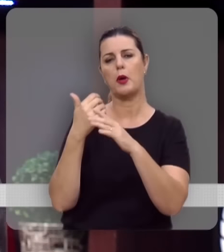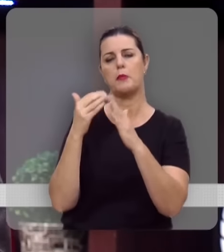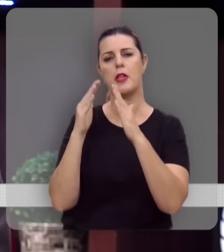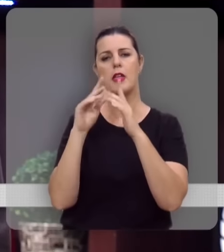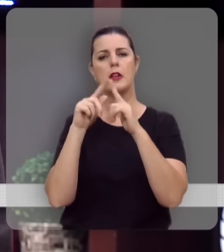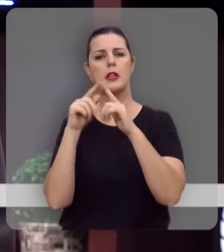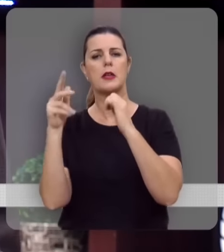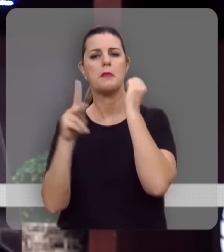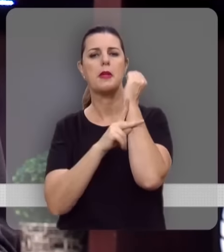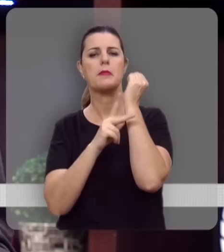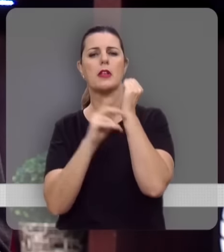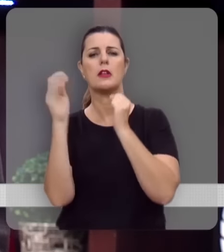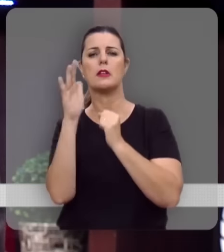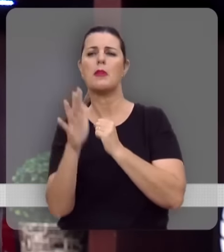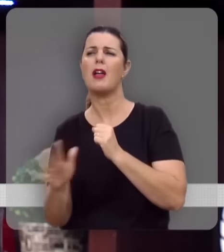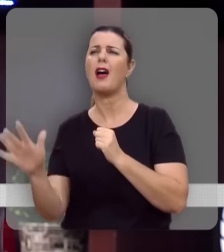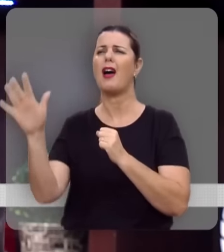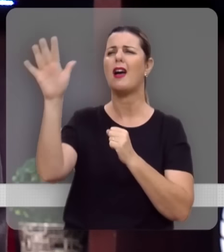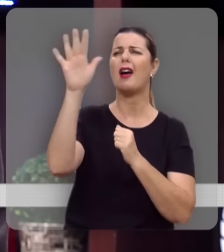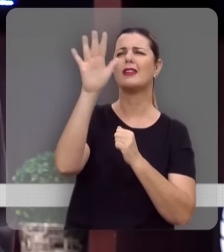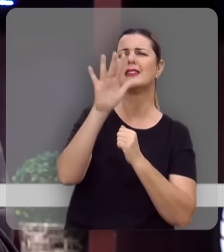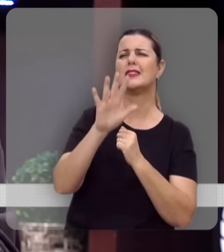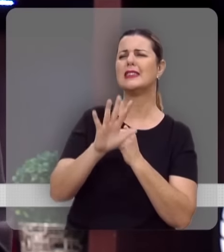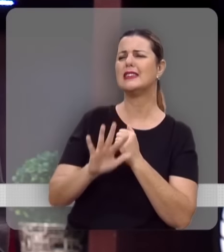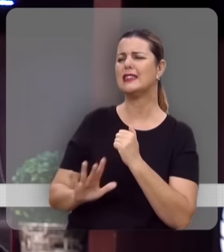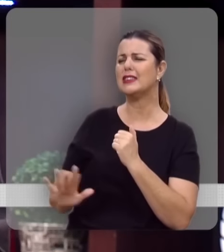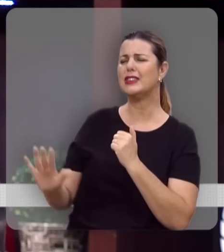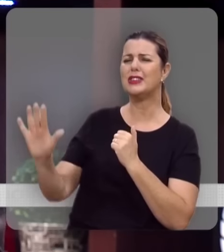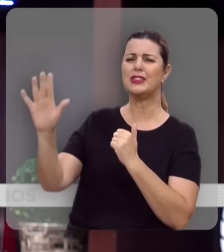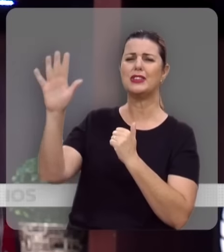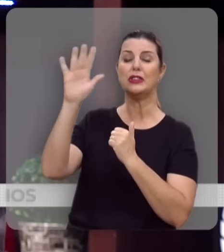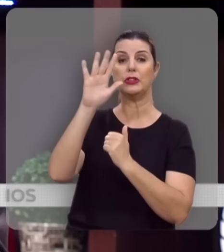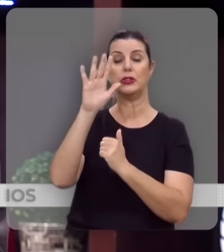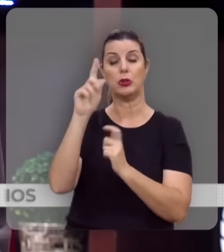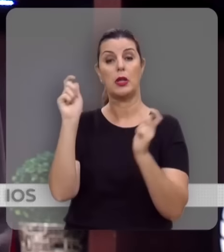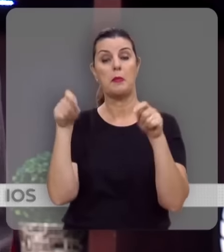presbiterianas do Brasil espalhadas por todo o país, você pode também por meio do aplicativo,